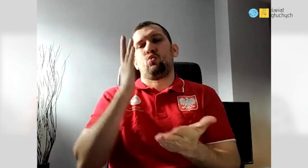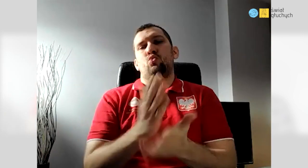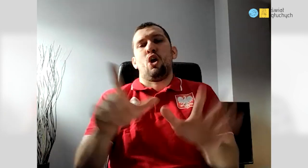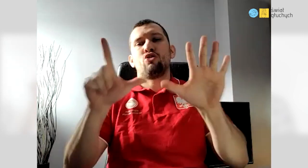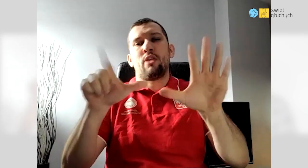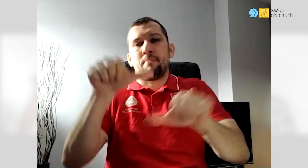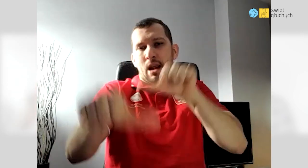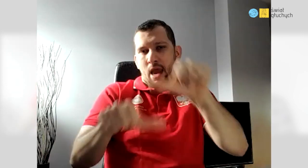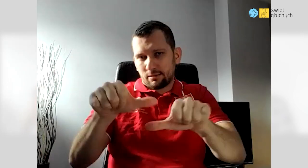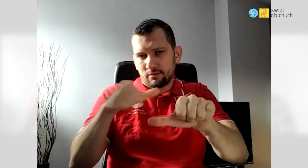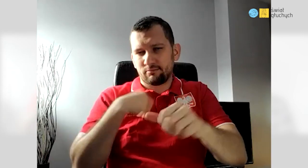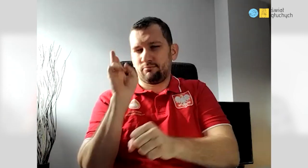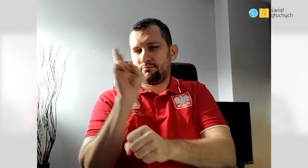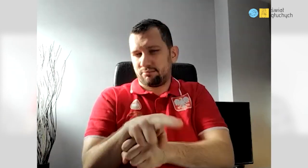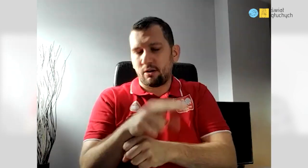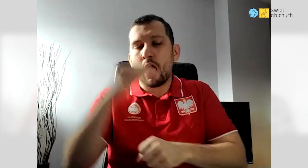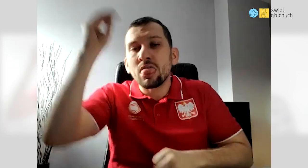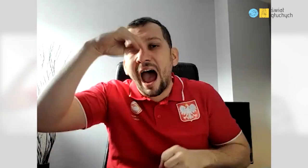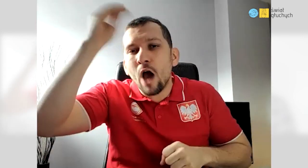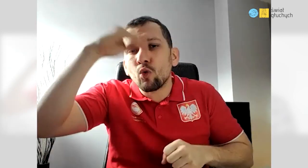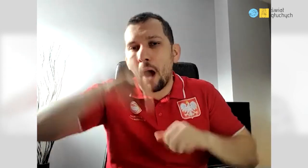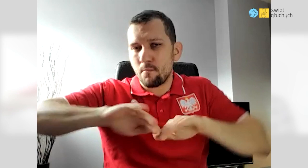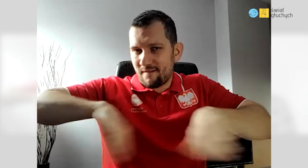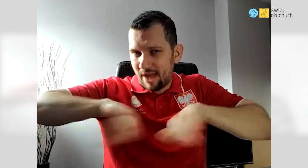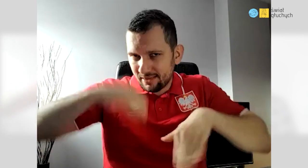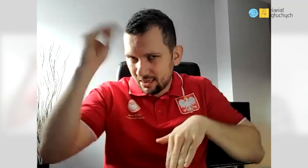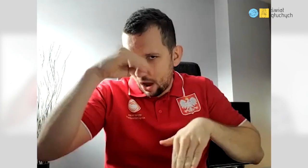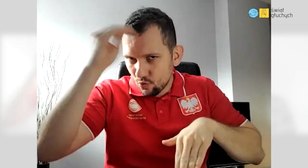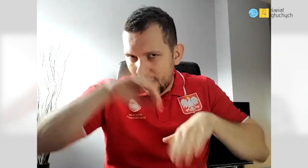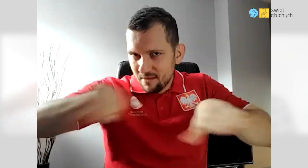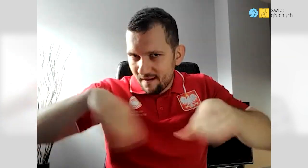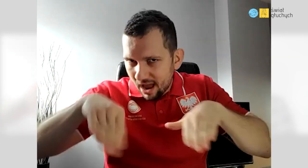i mając 7 lat zapisali mnie wpierw na naukę pływania.